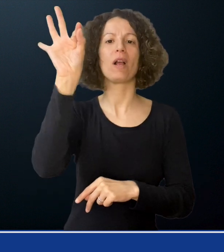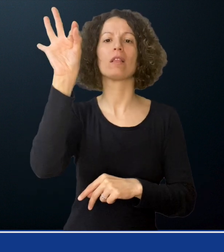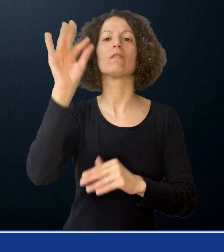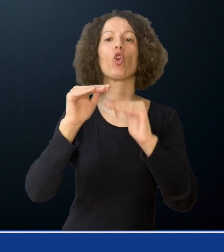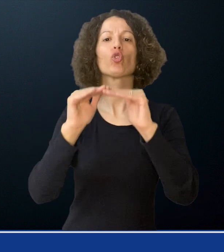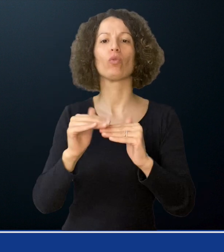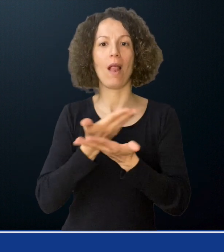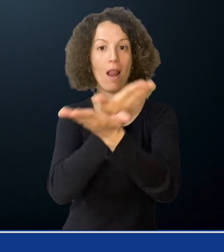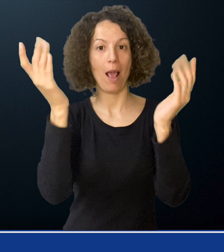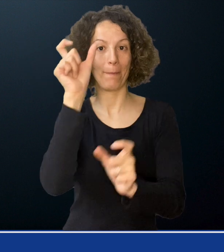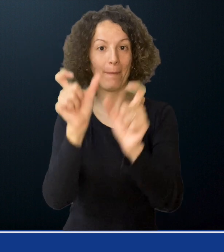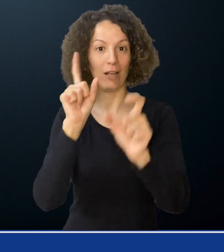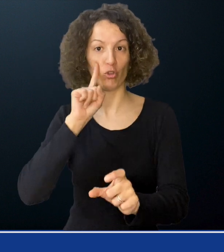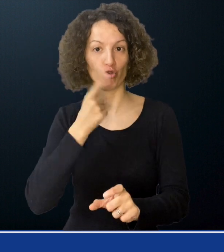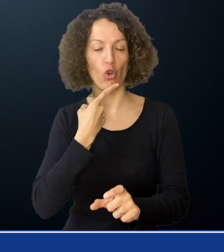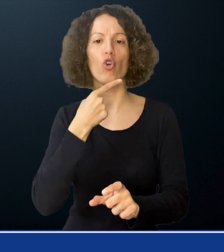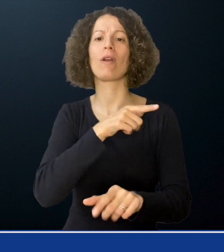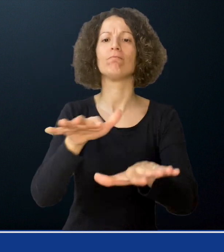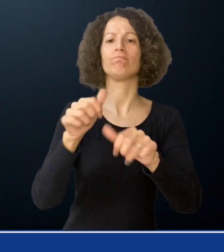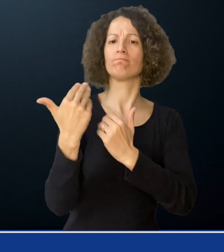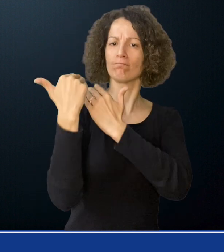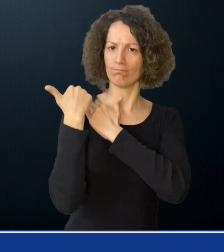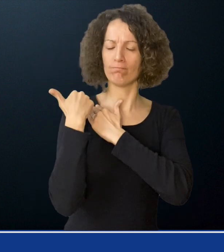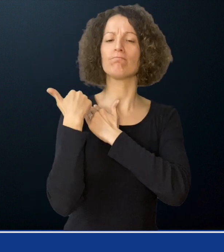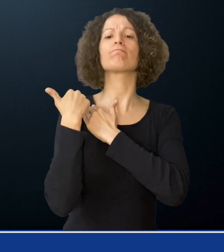si è fatto personalmente carico, nell’interesse ed a tutela di tutte le persone sorde,